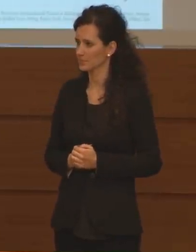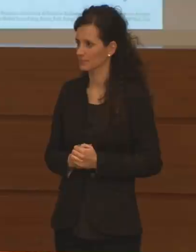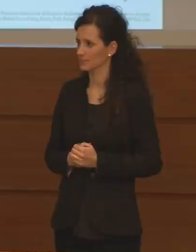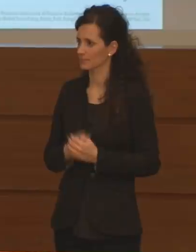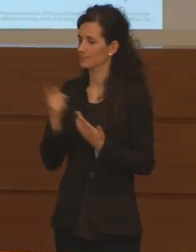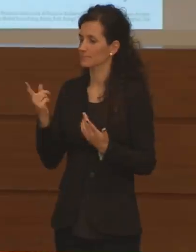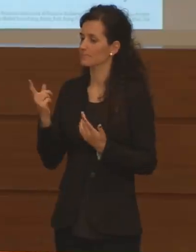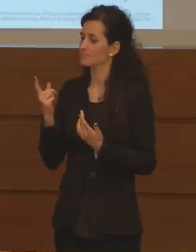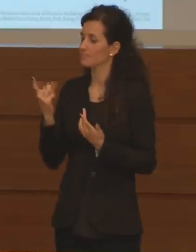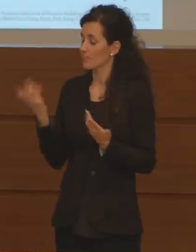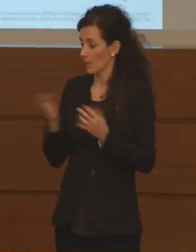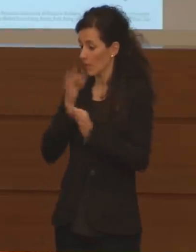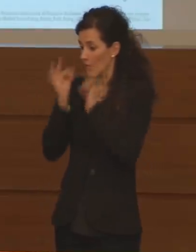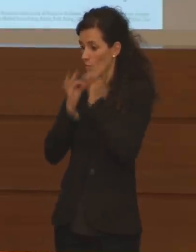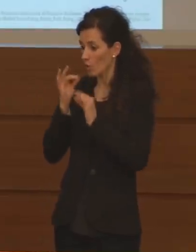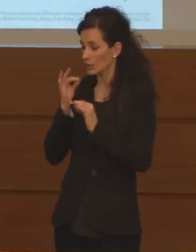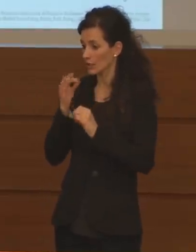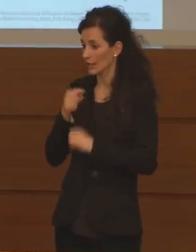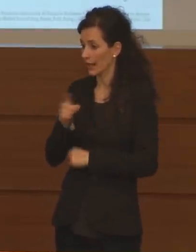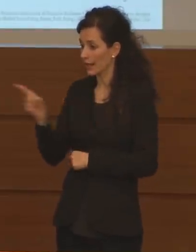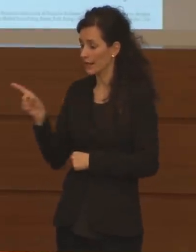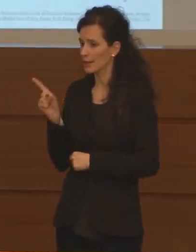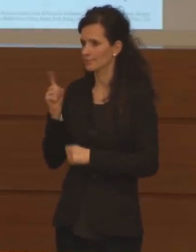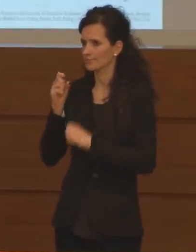(domanda giornalista) Quindi state pensando eventualmente anche di